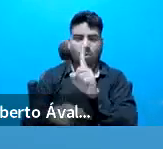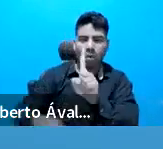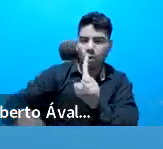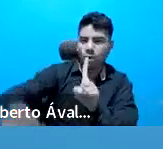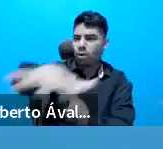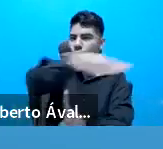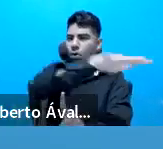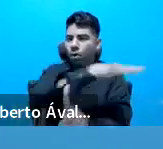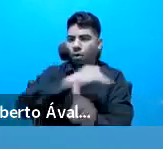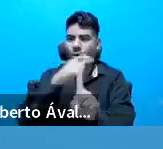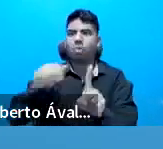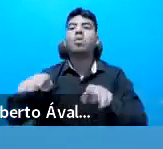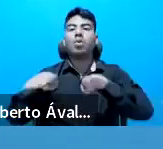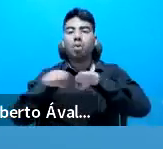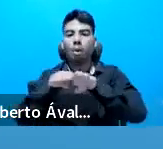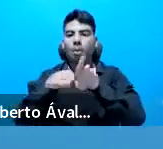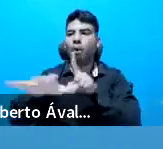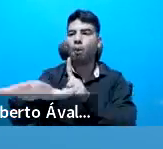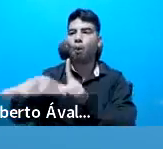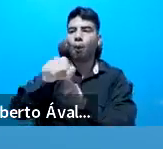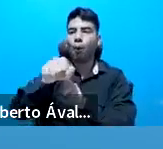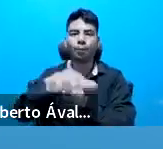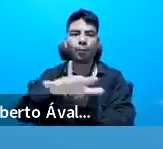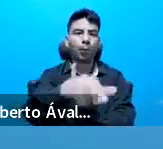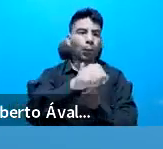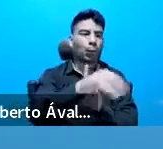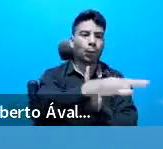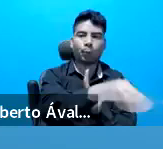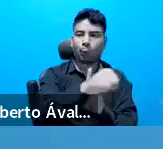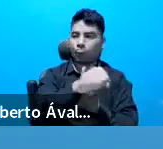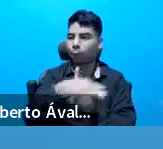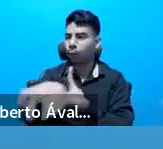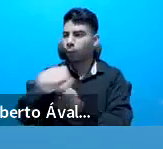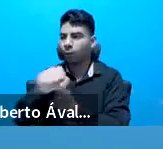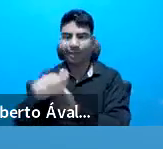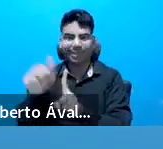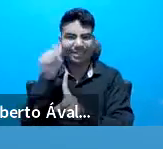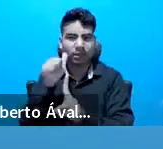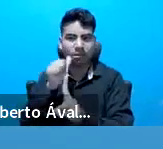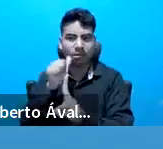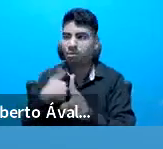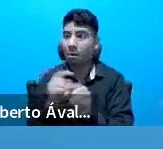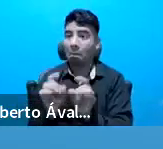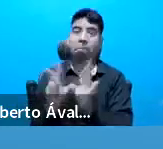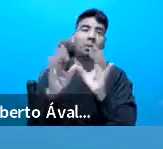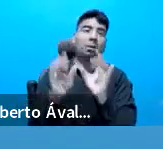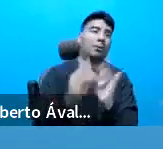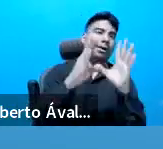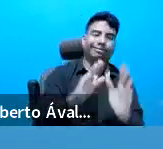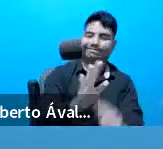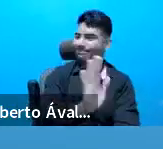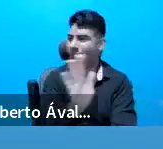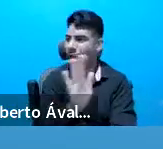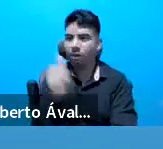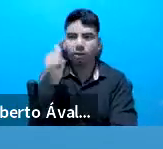del ambiente y Y qué cede se siempre se se derivan de la acción No son arbitrarios. No se ocurren